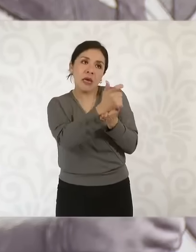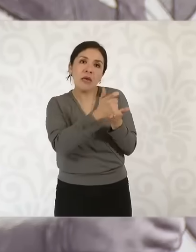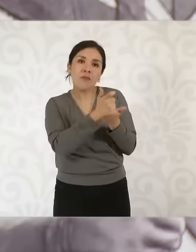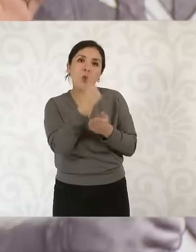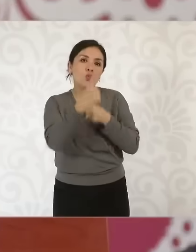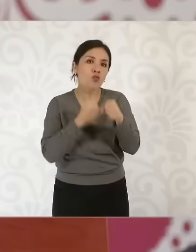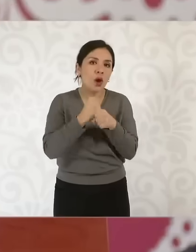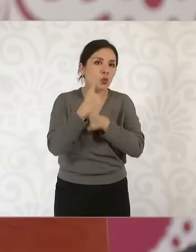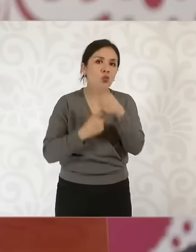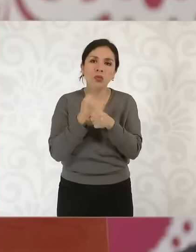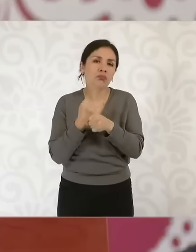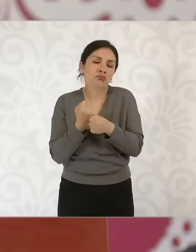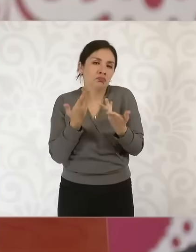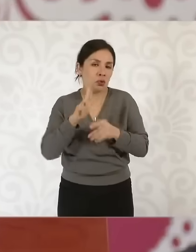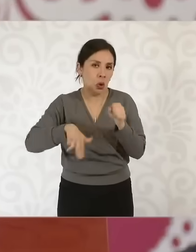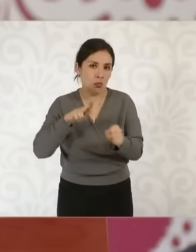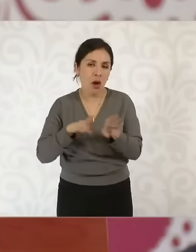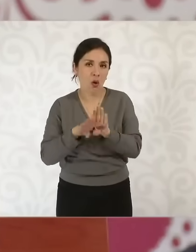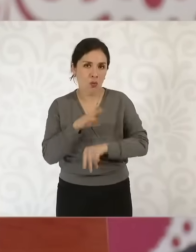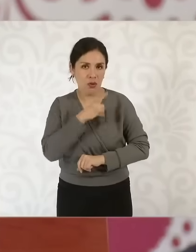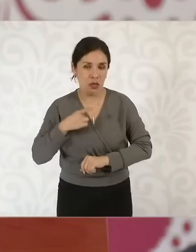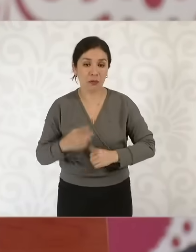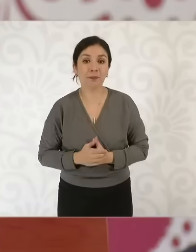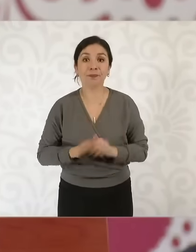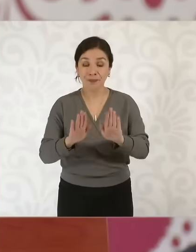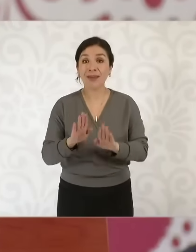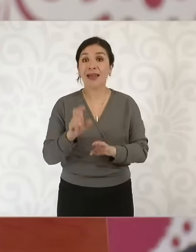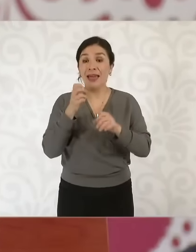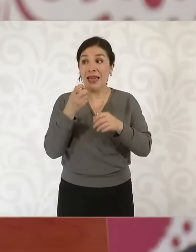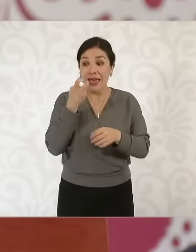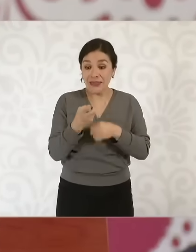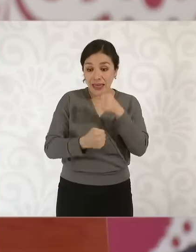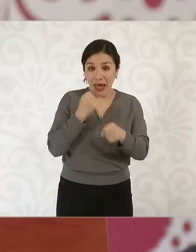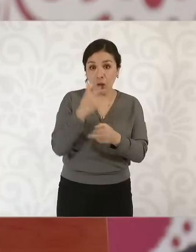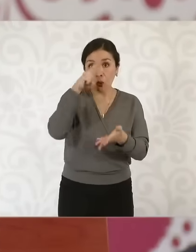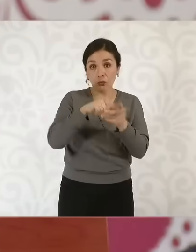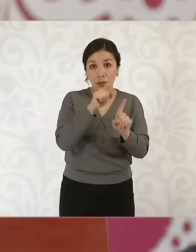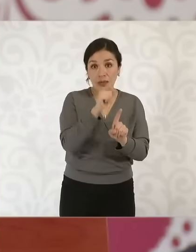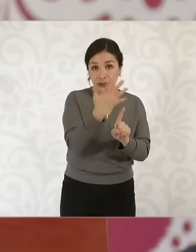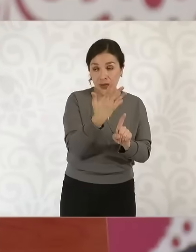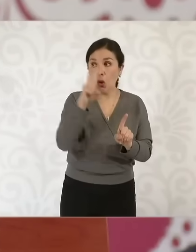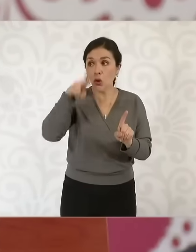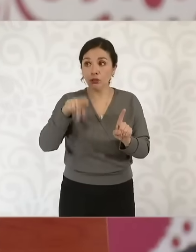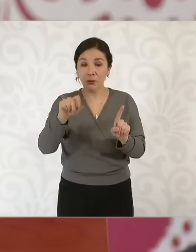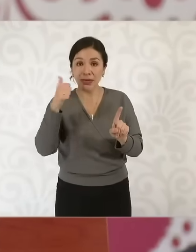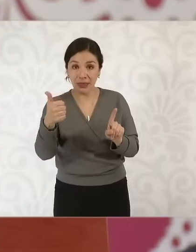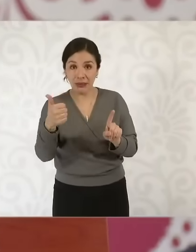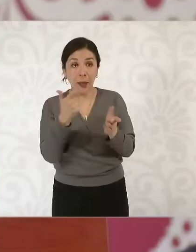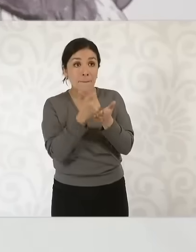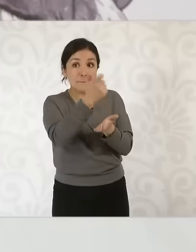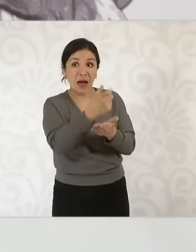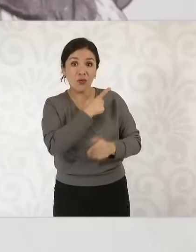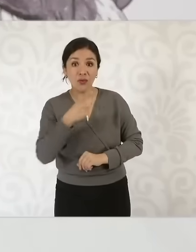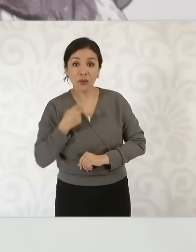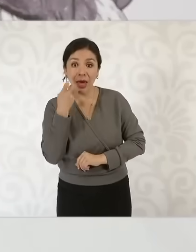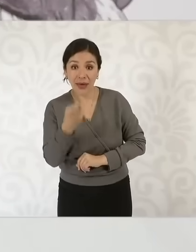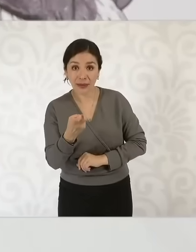como cualquier deuda. En particular, en 2025 y 2026, los pagos de esa deuda, las amortizaciones,